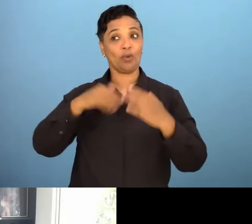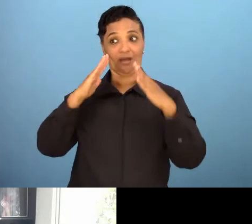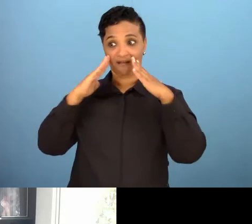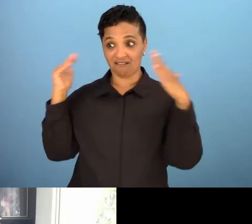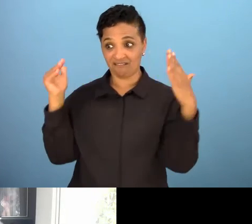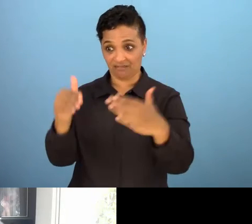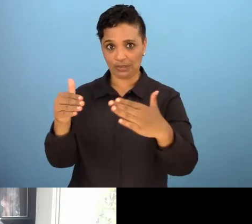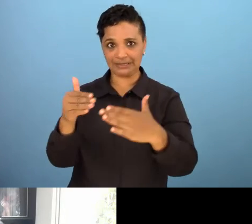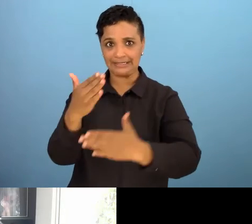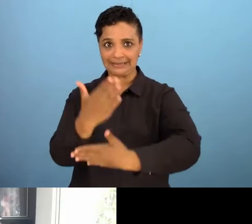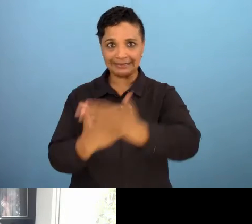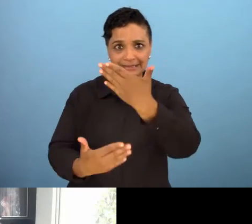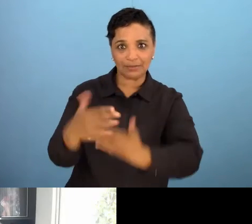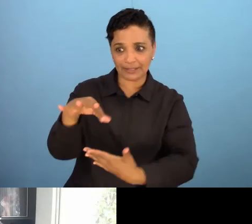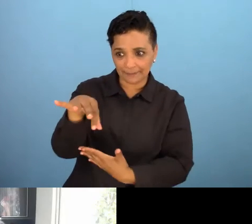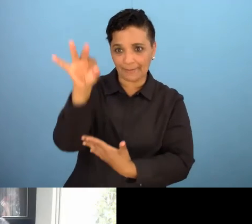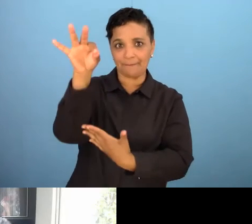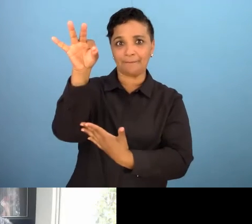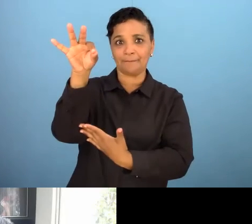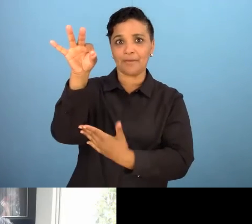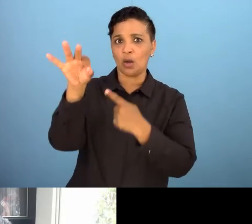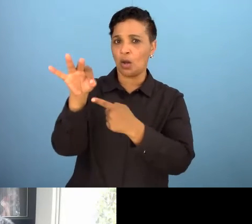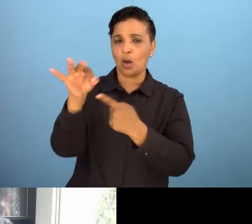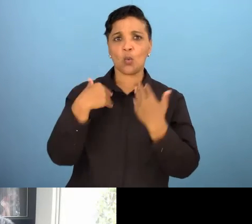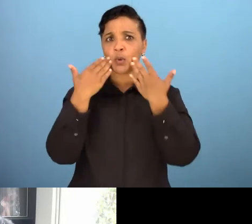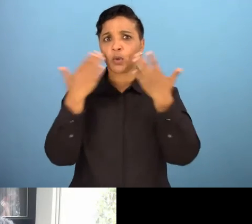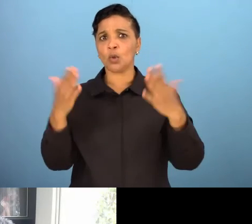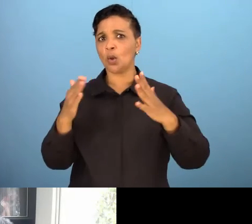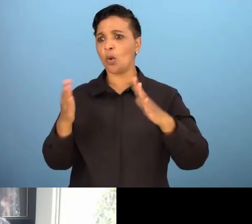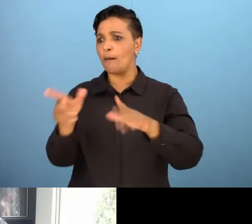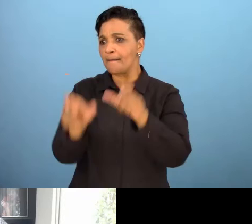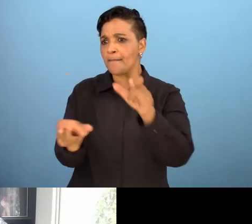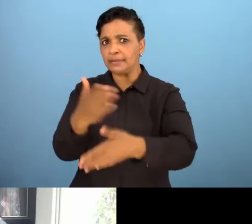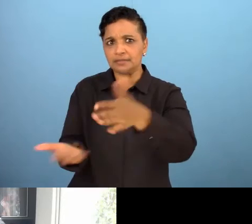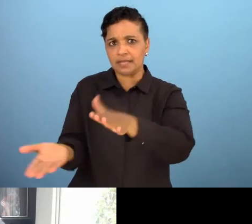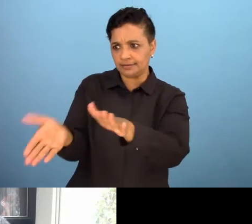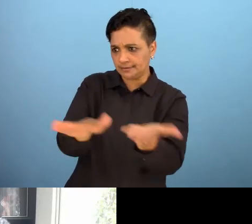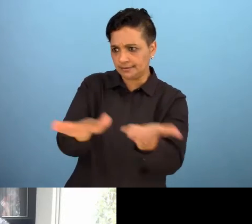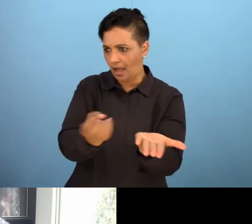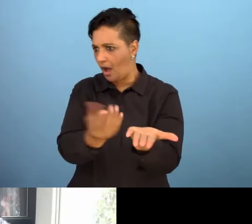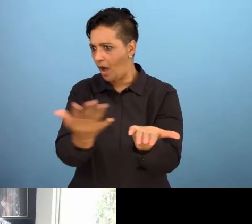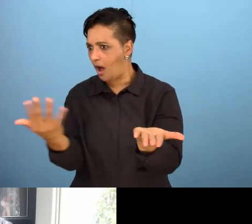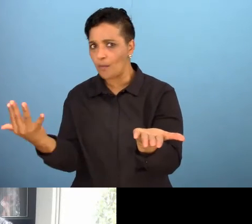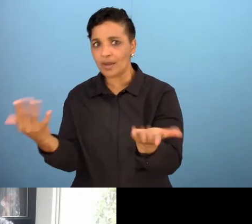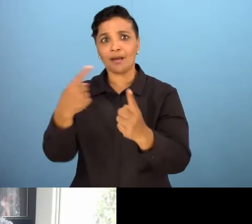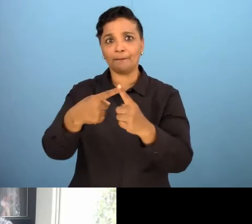no recolectando la variable de discapacidad.